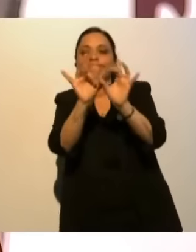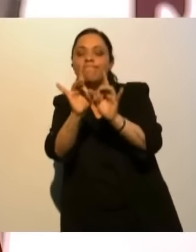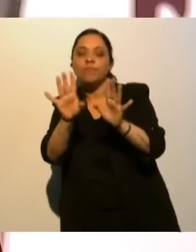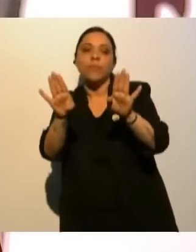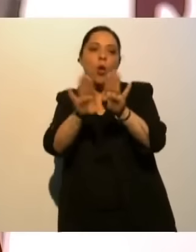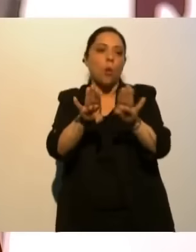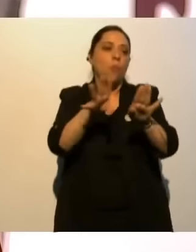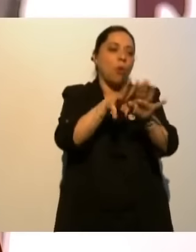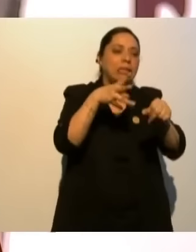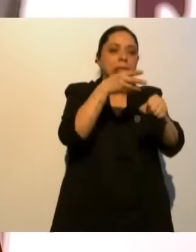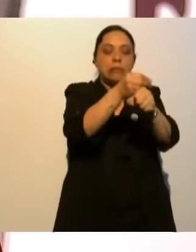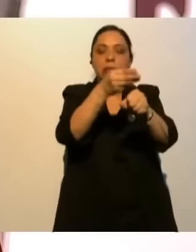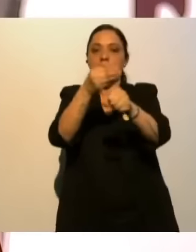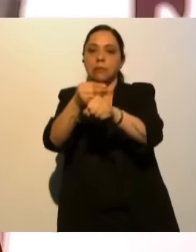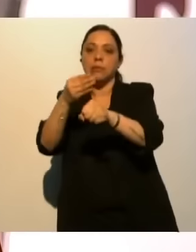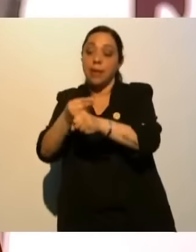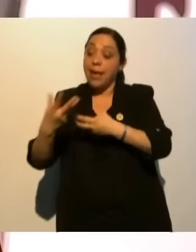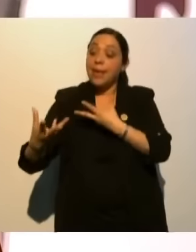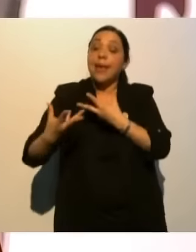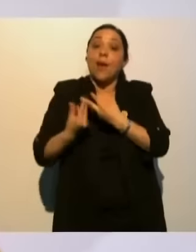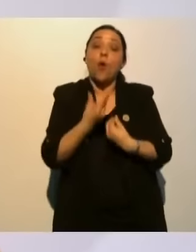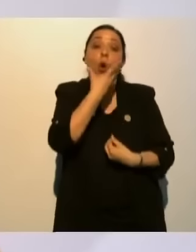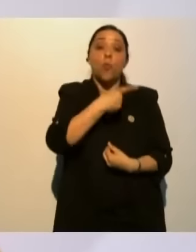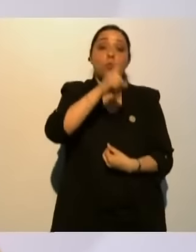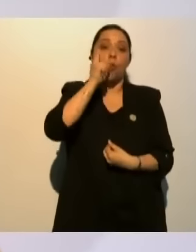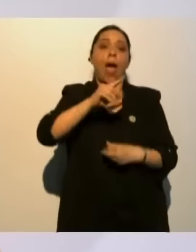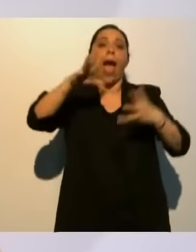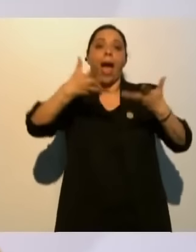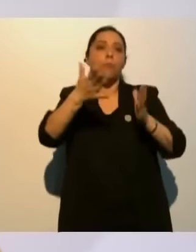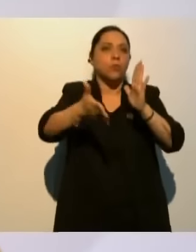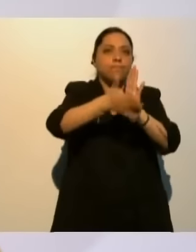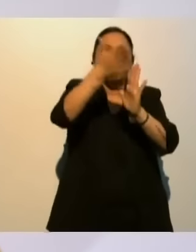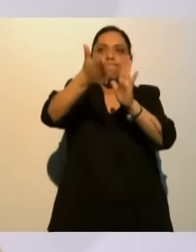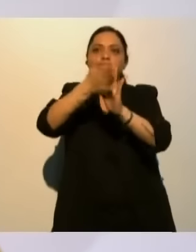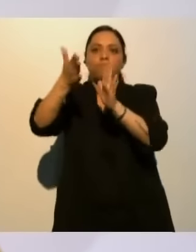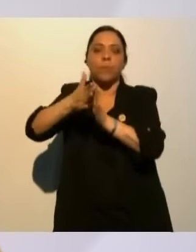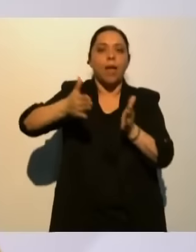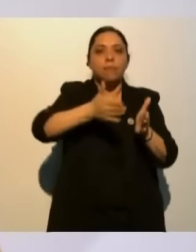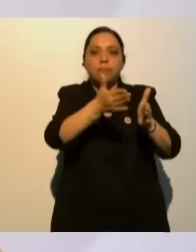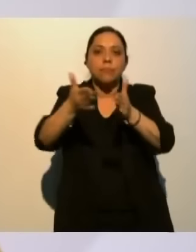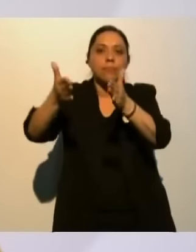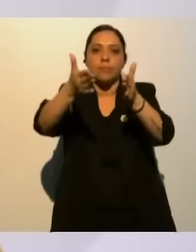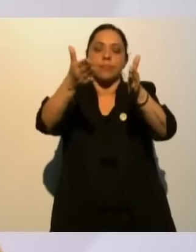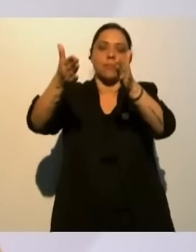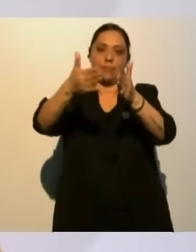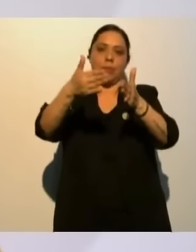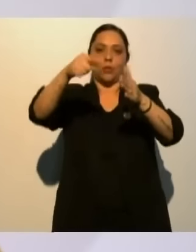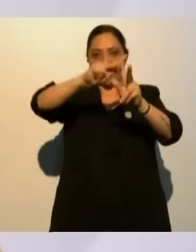construyamos caminos de paz en todo nuestro territorio Pues me dio mucho gusto estar con